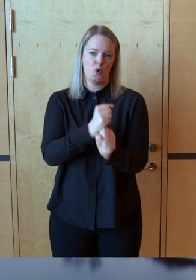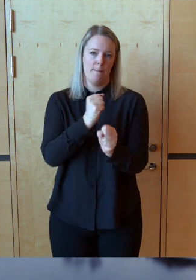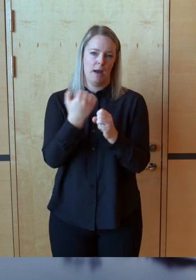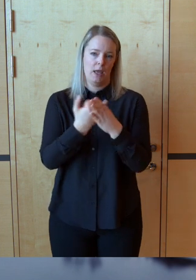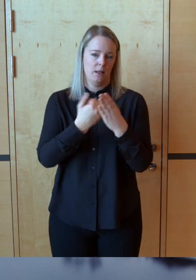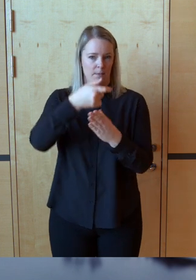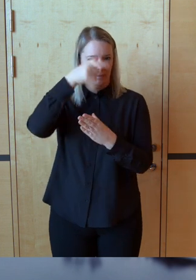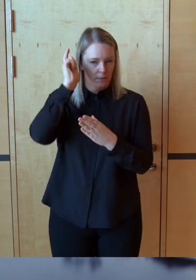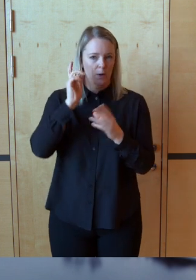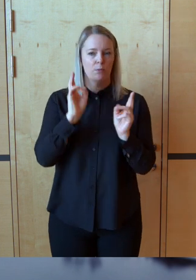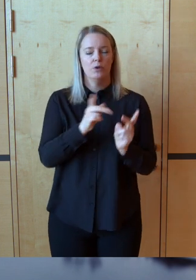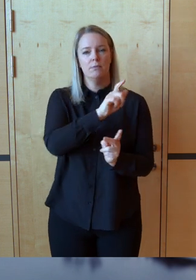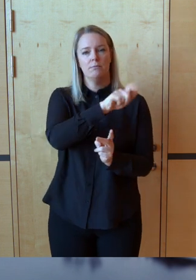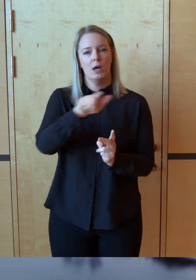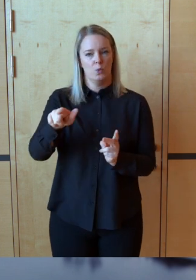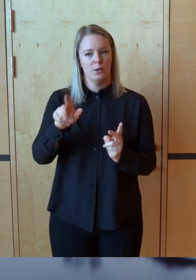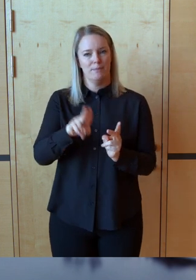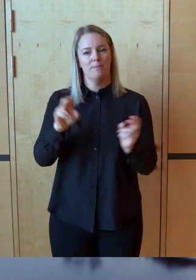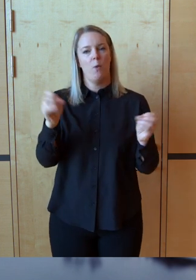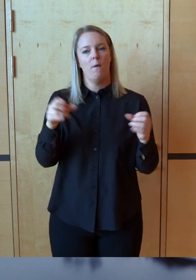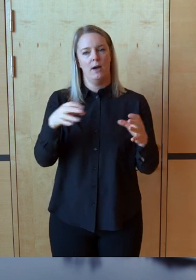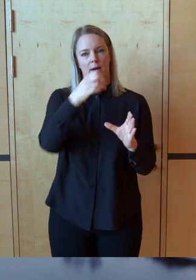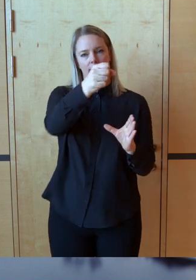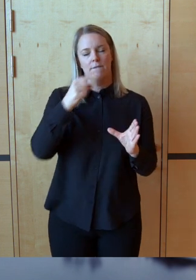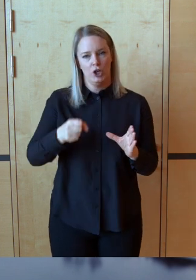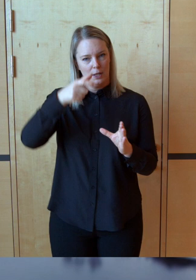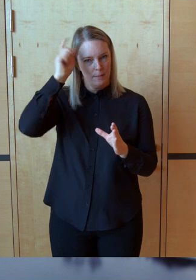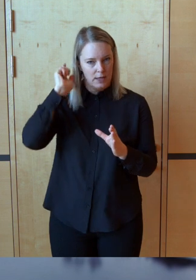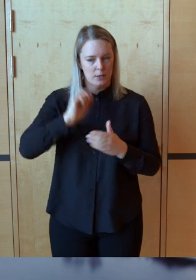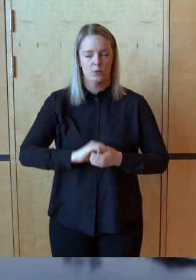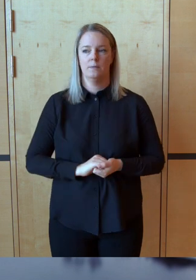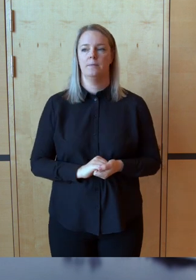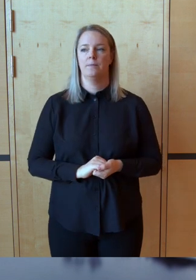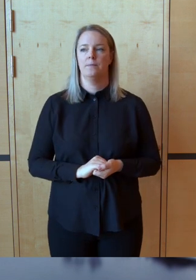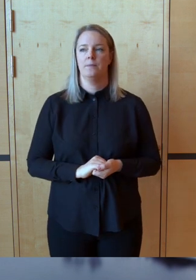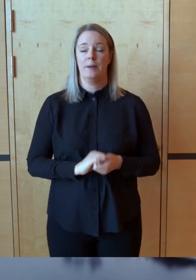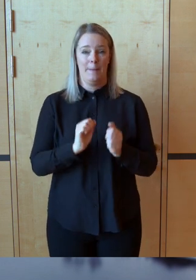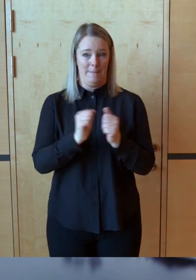De personer som är berörda av flytten Men I det förslag som ligger nu